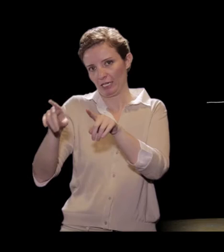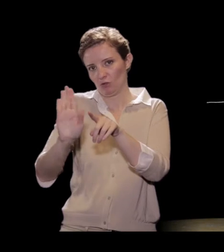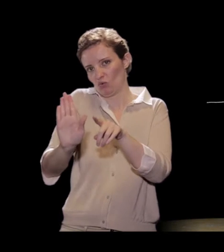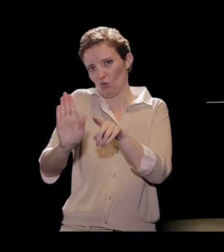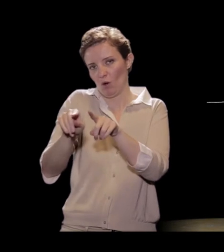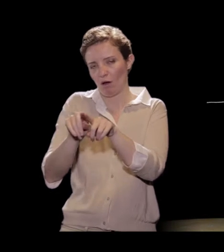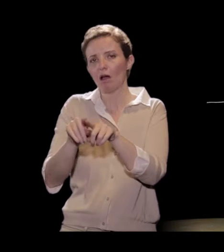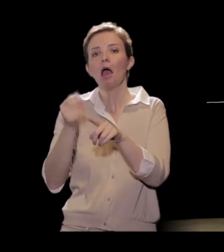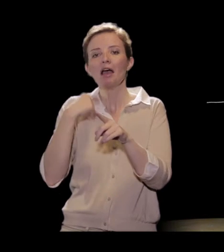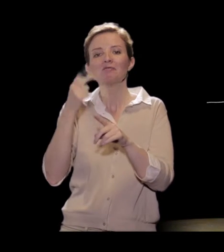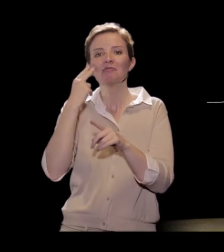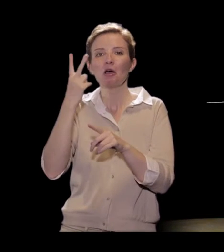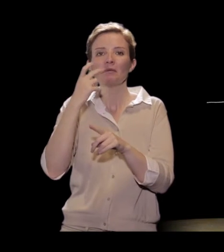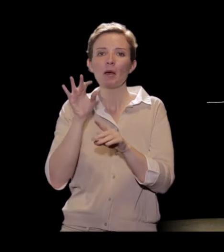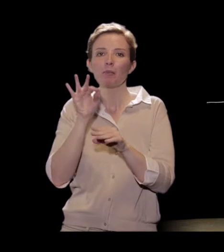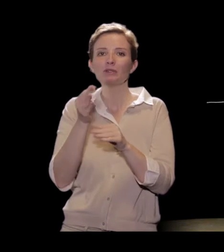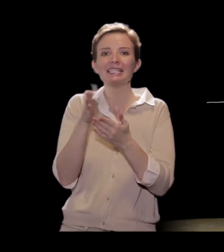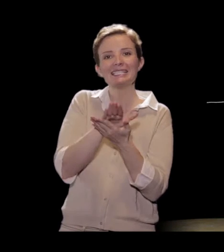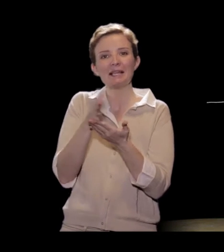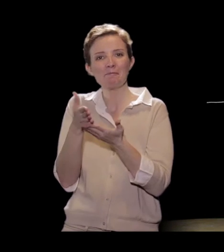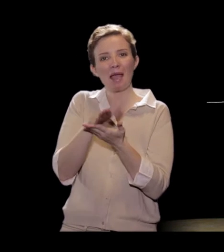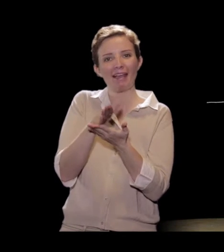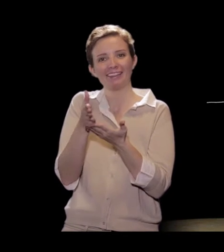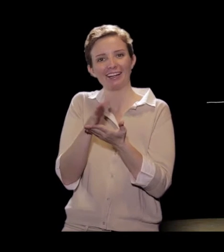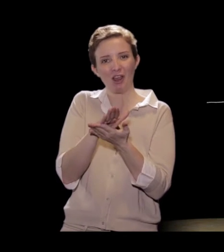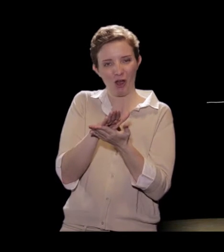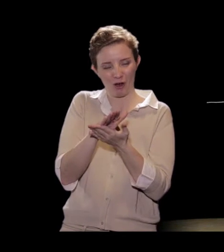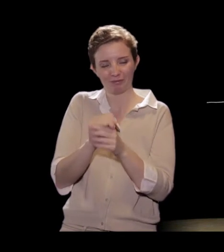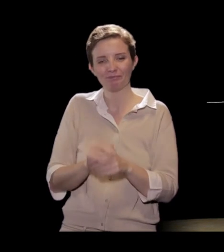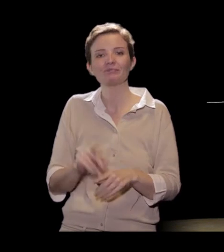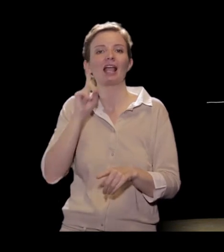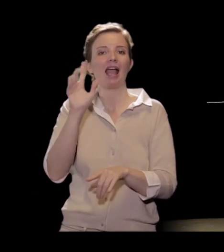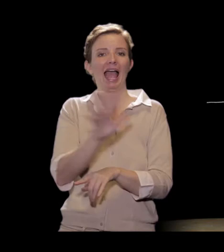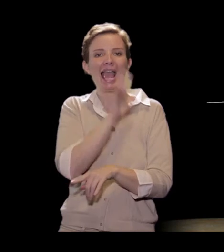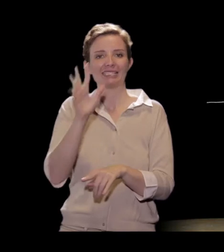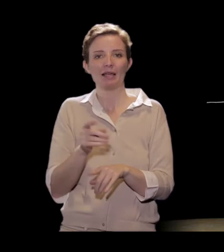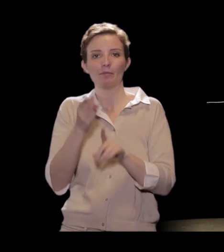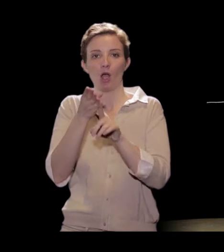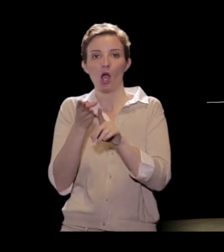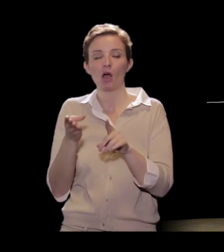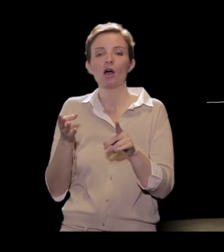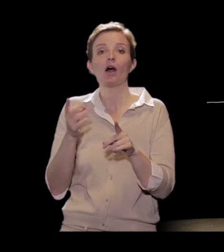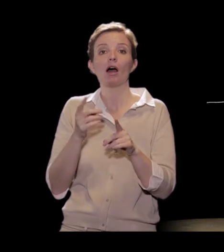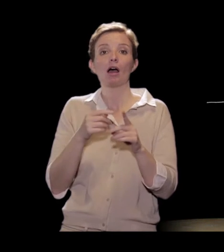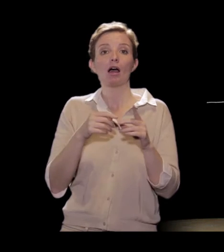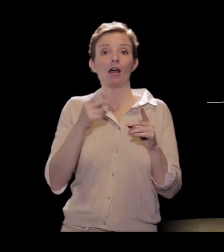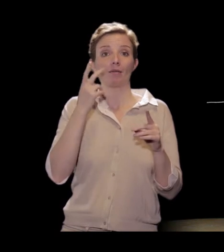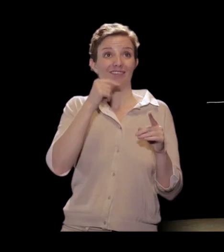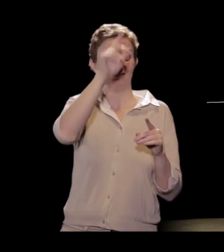Troviamo alcuni punti simmetrici al punto P. Per esempio il punto simmetrico di P rispetto all'asse delle y.